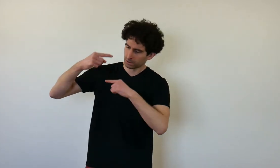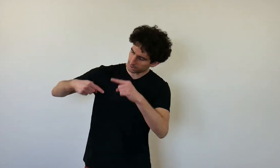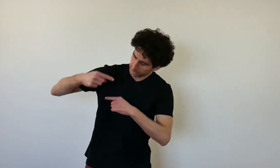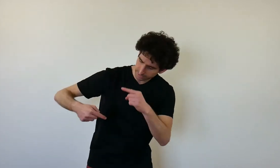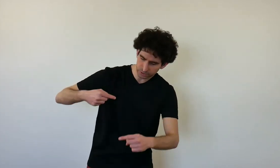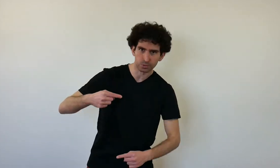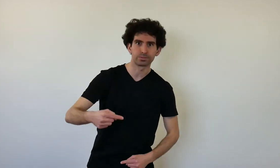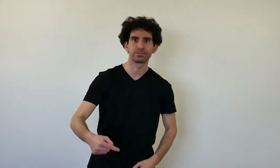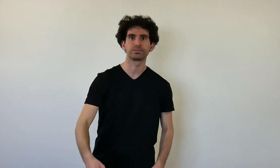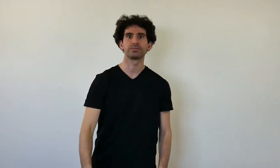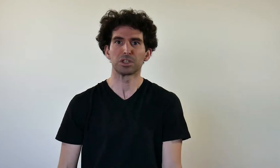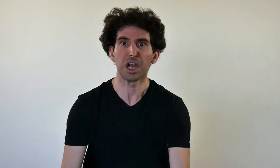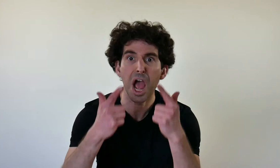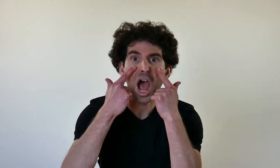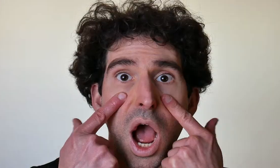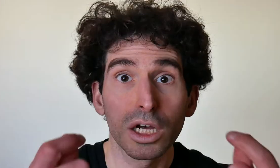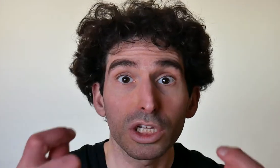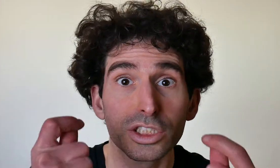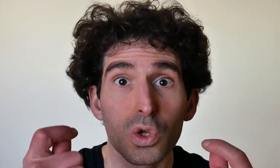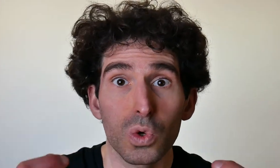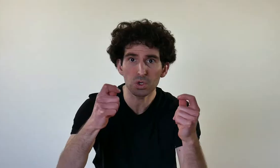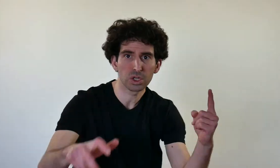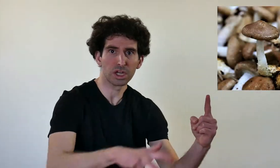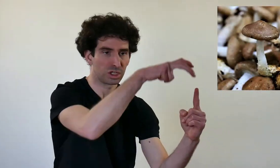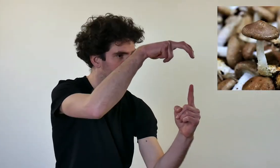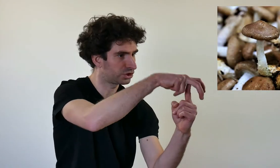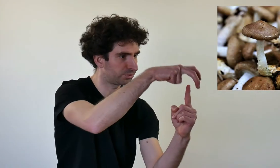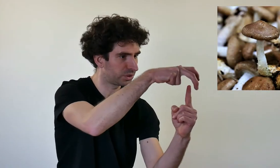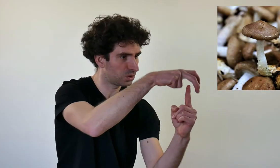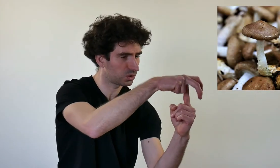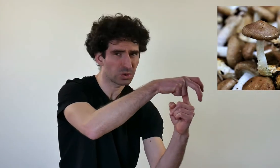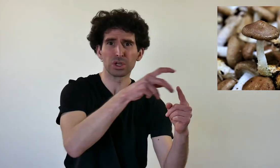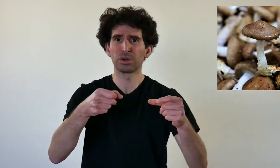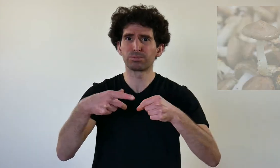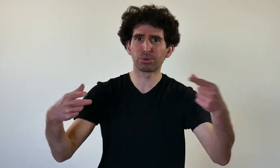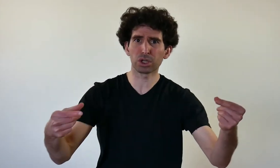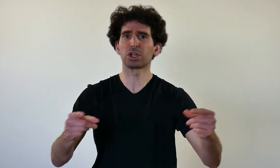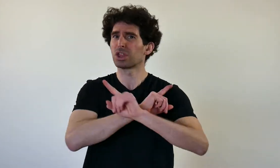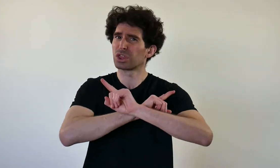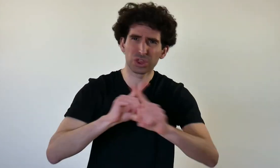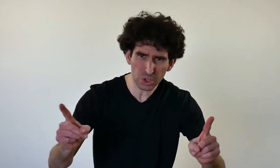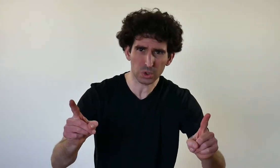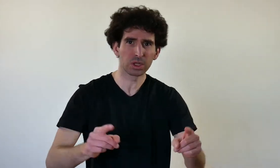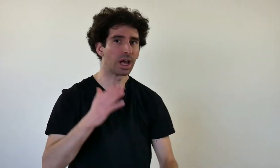et les traditions. Attention ! Les champignons ne sont pas des plantes.